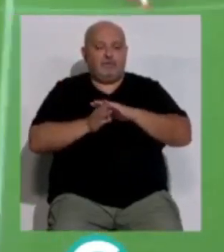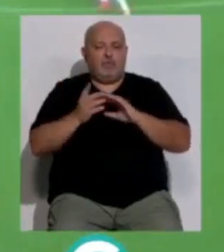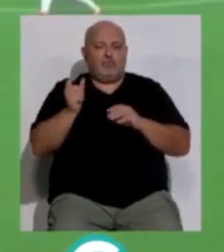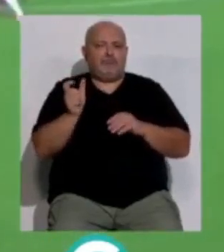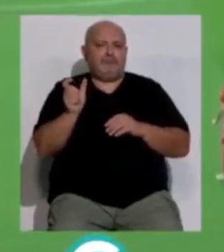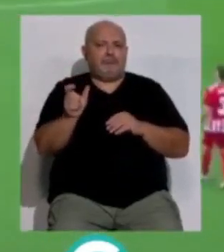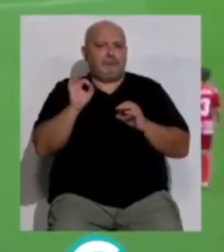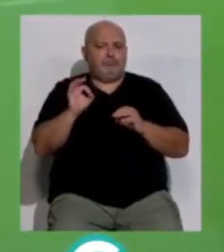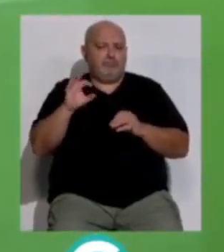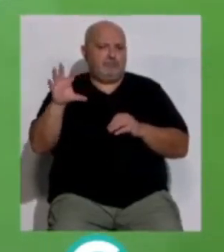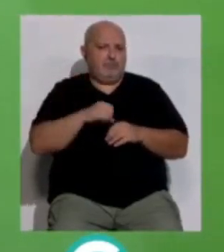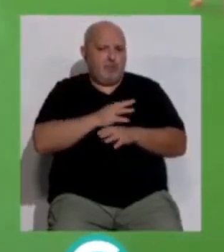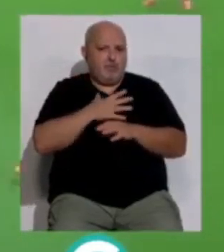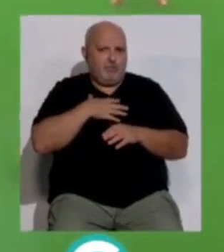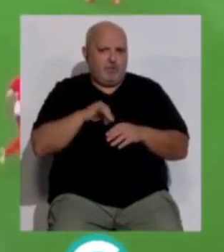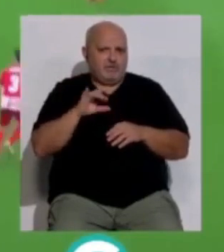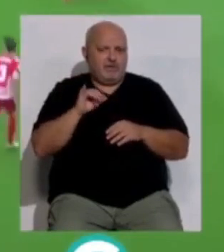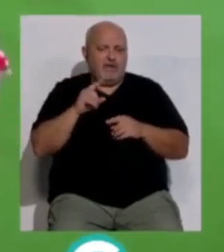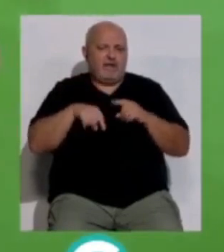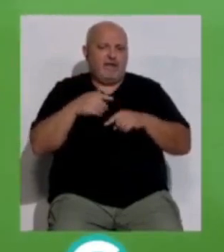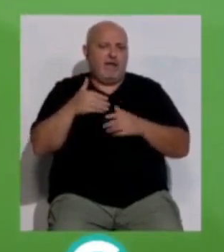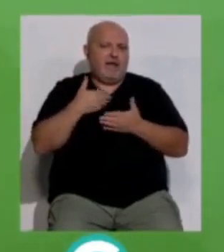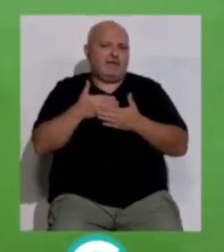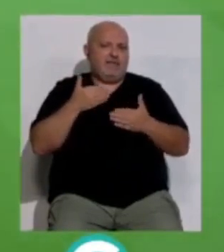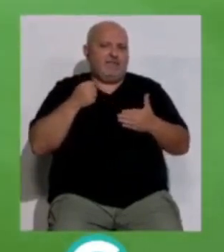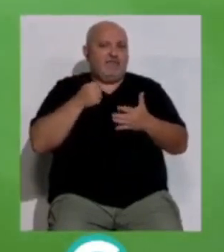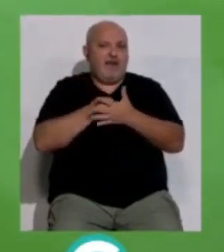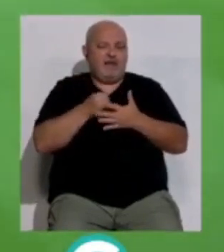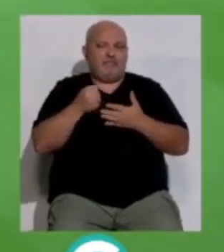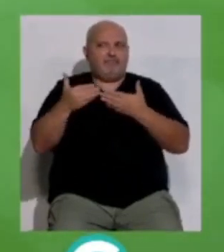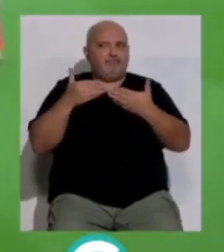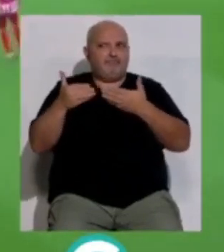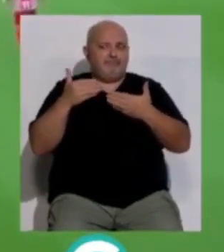cantidad para su adquisición que se va a decidir al final del Campeonato y que será algo opcional